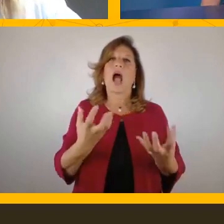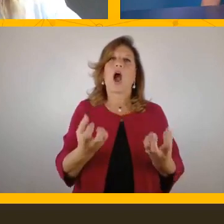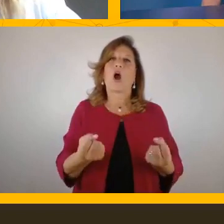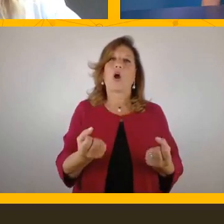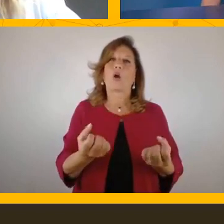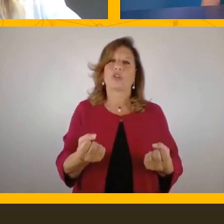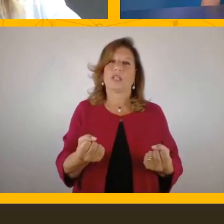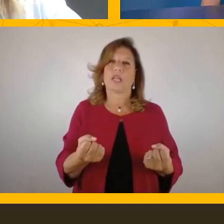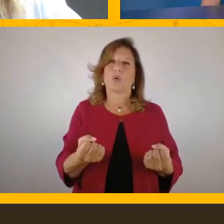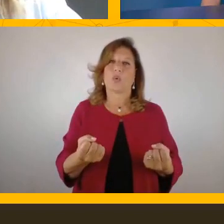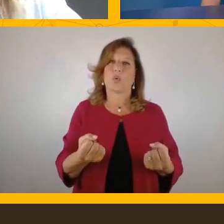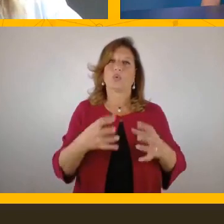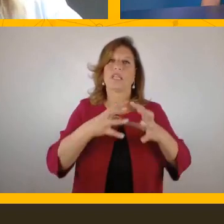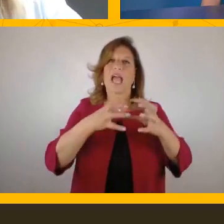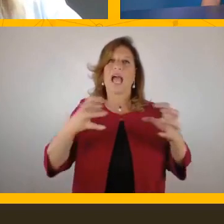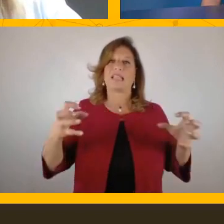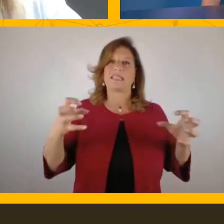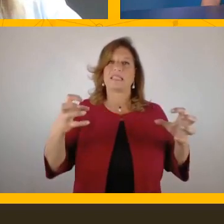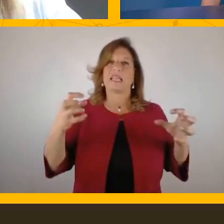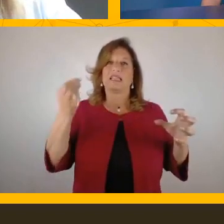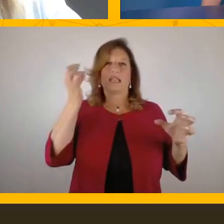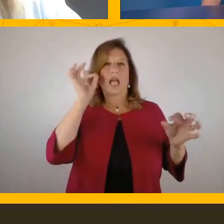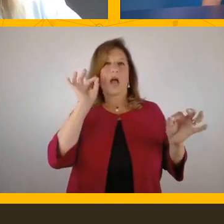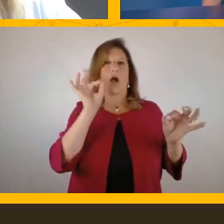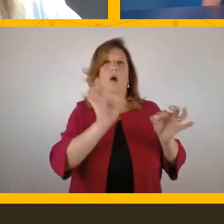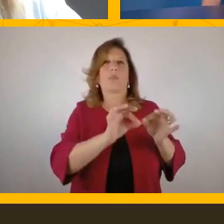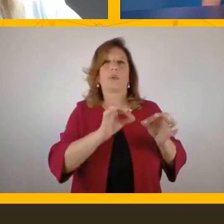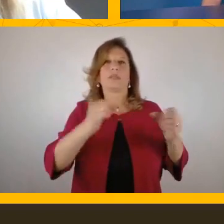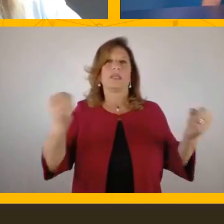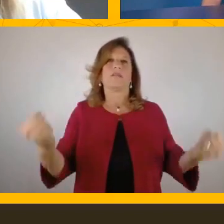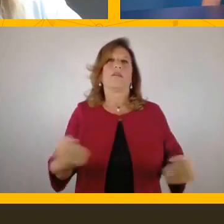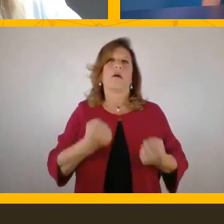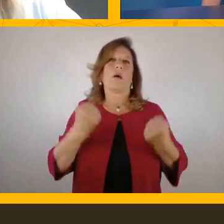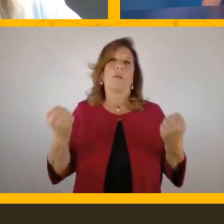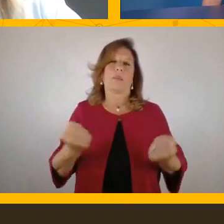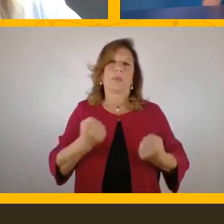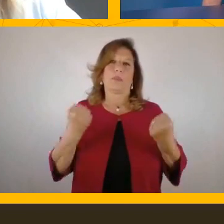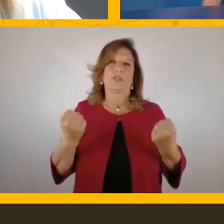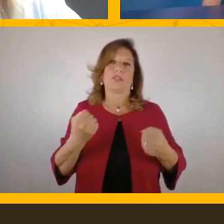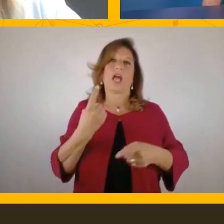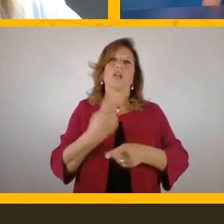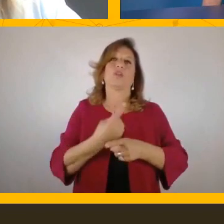contenuti dalle aziende con